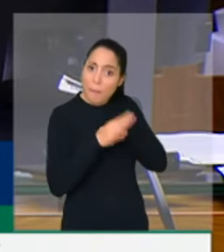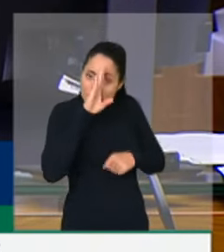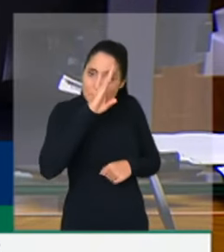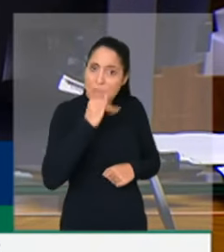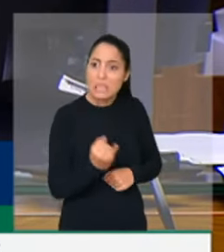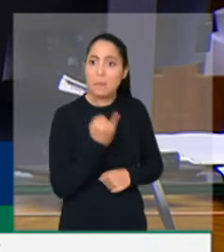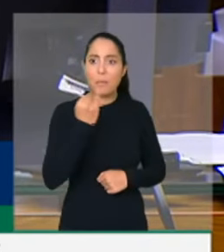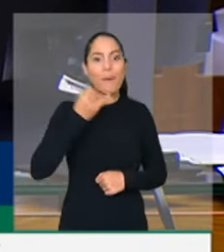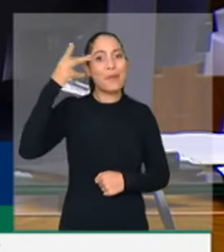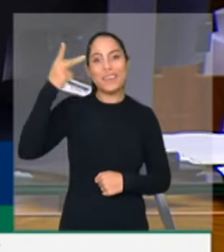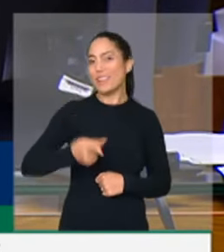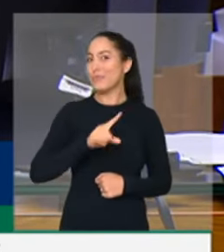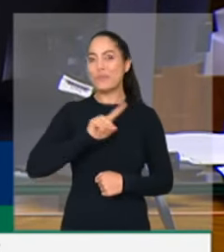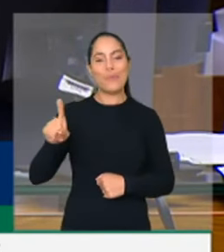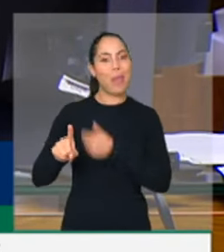MESMO A CASA DAS LEIS É A CASA DO POVO BRASILEIRO. E